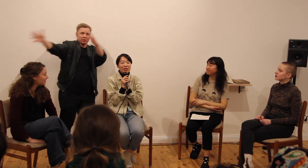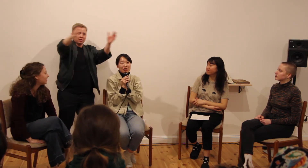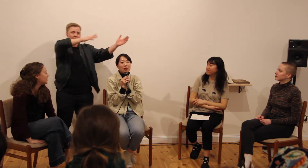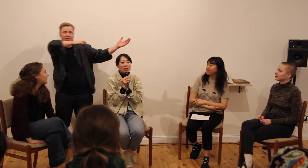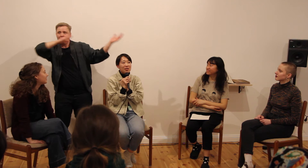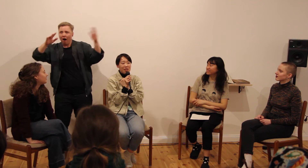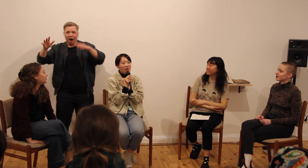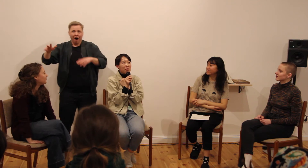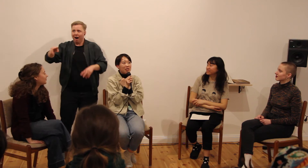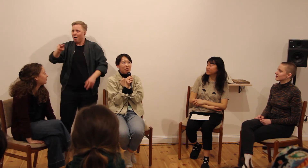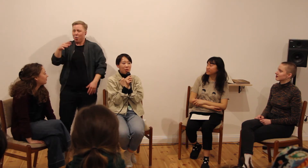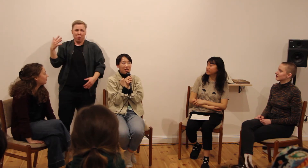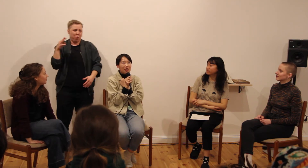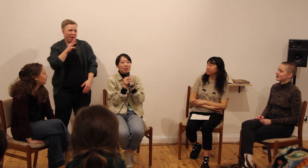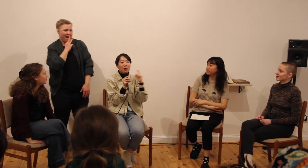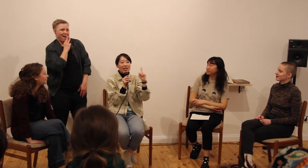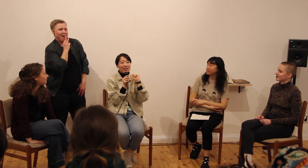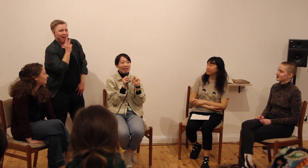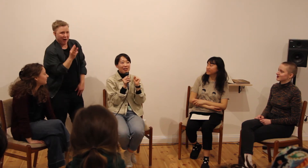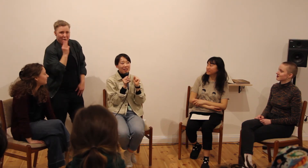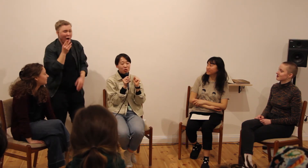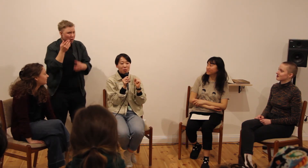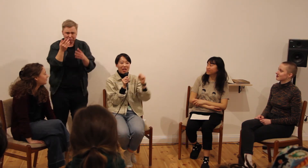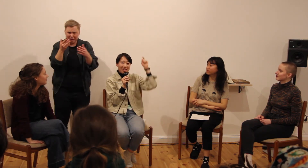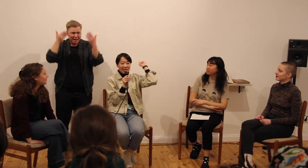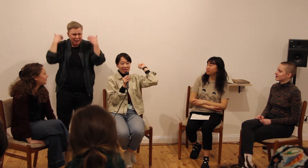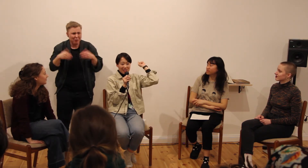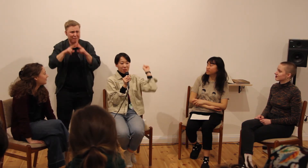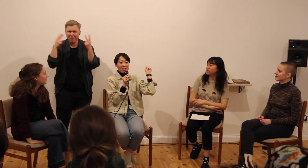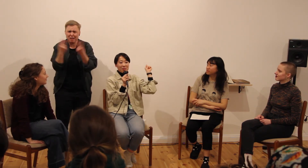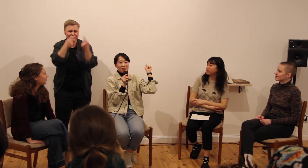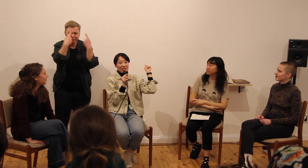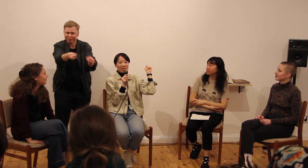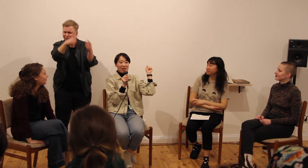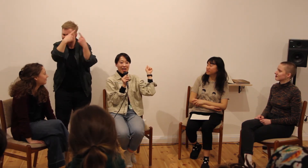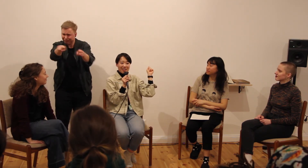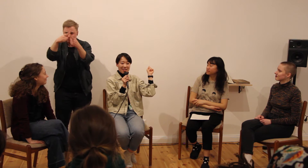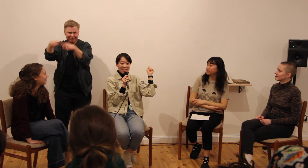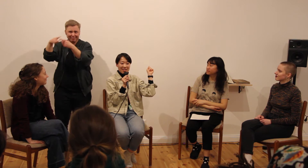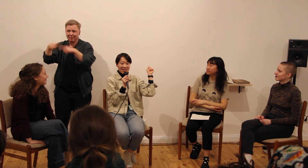Es war wirklich toll für mich. Das war der Punkt an dem ich mich entschied den Film "Glittering Hands" zu machen.